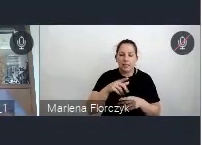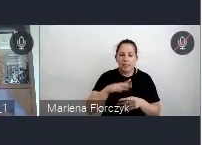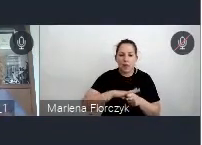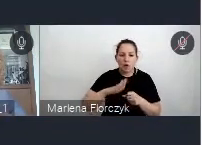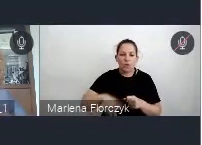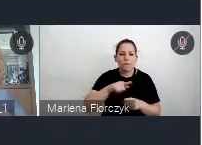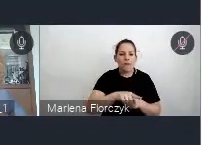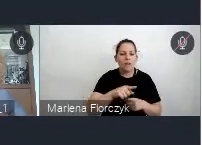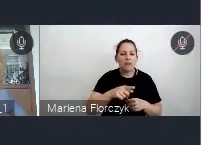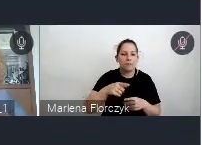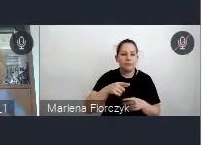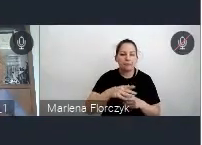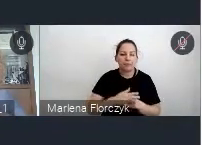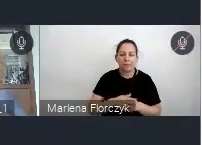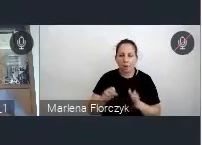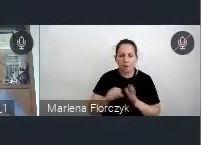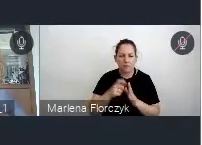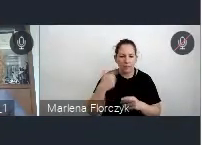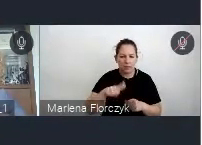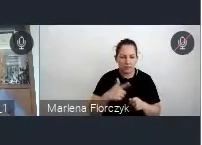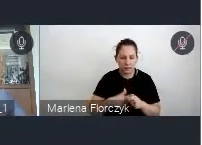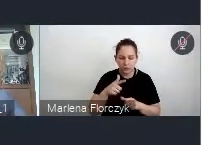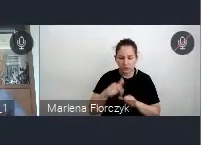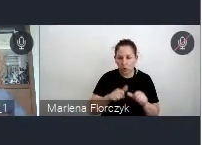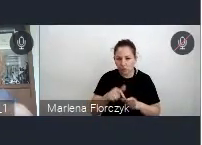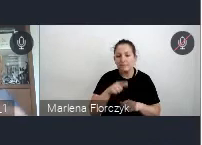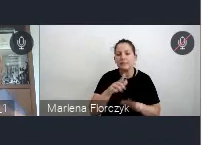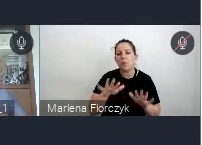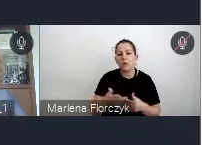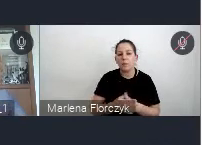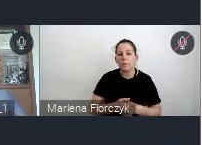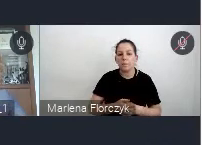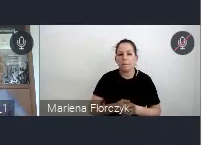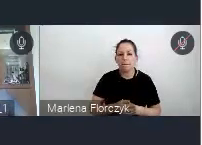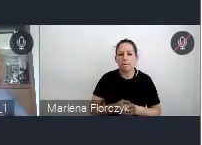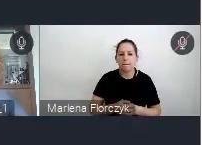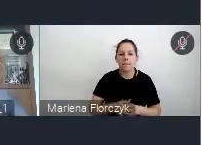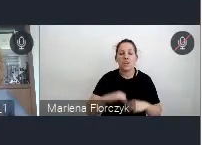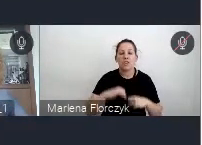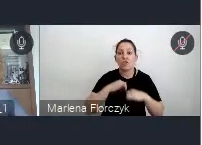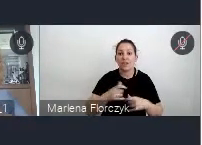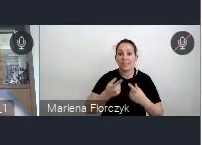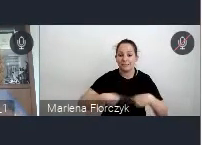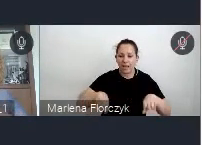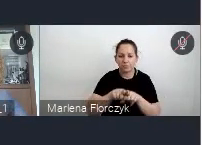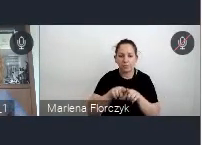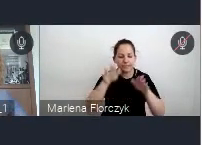od listopada 2020 roku, zatem silny zespół, który koncentruje się właśnie na tym,